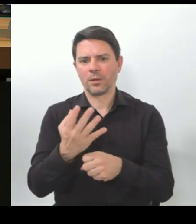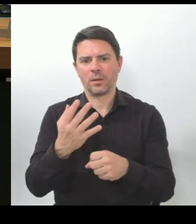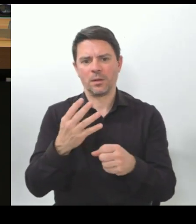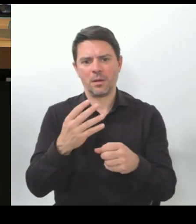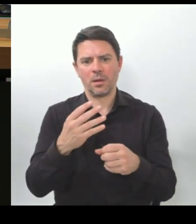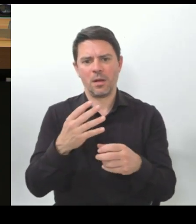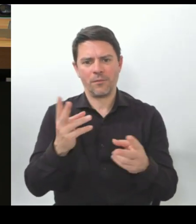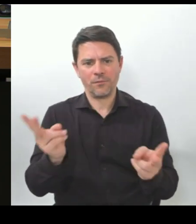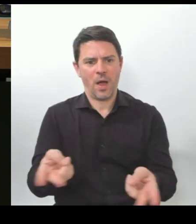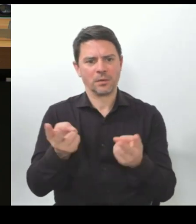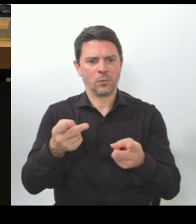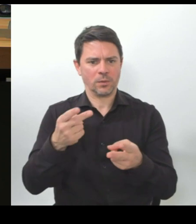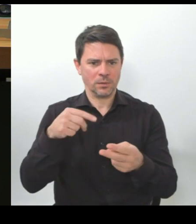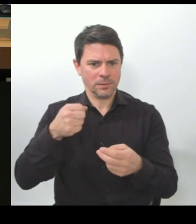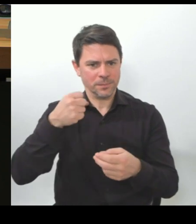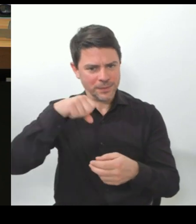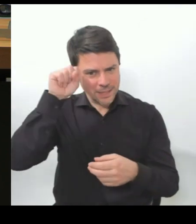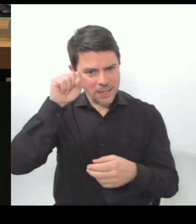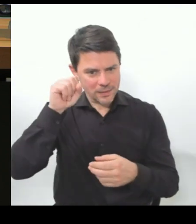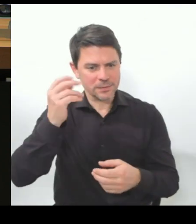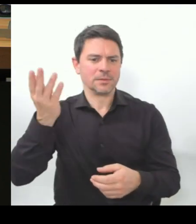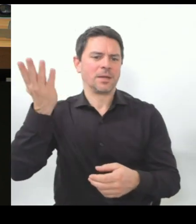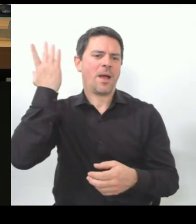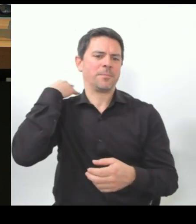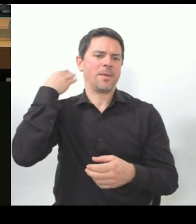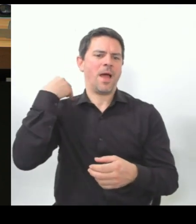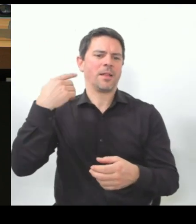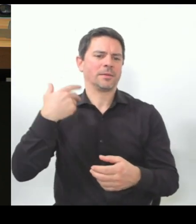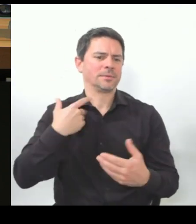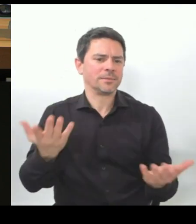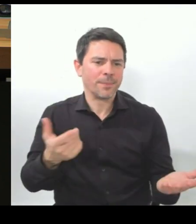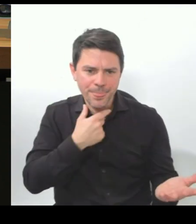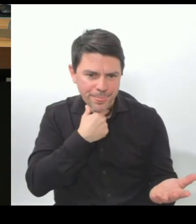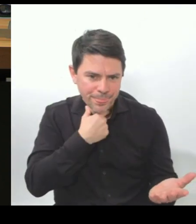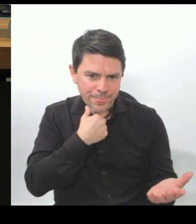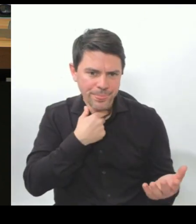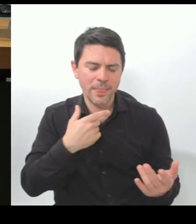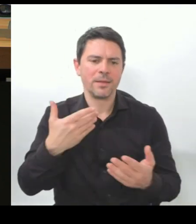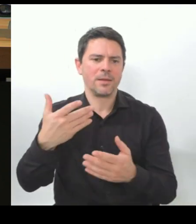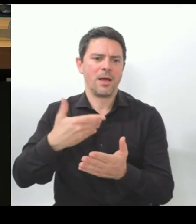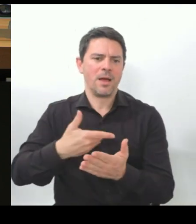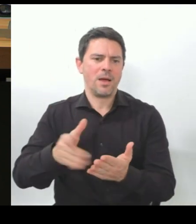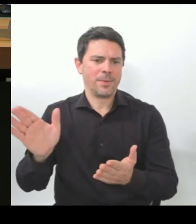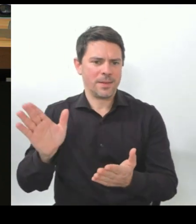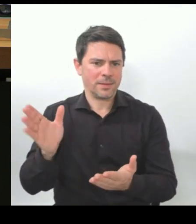Von daher hat auch meine Fraktion ihren Ansinn in der Vergangenheit mit das Ansinnen mit Wohlwollen begleit,